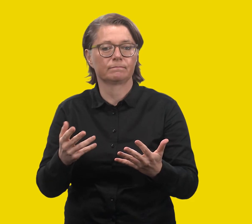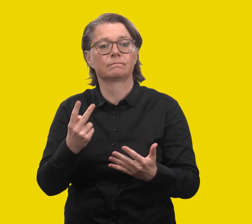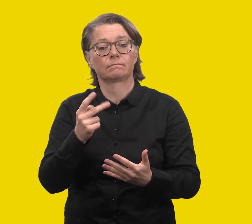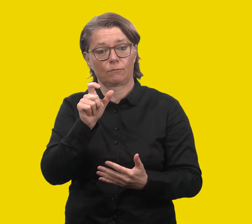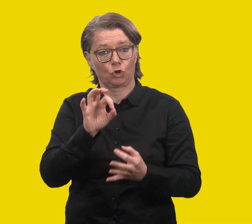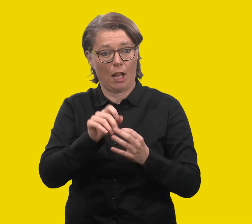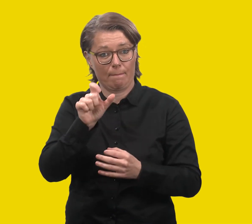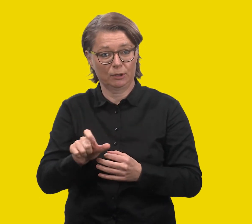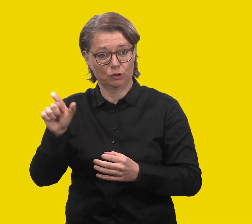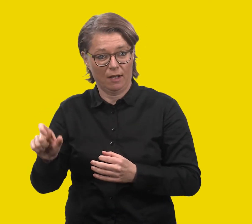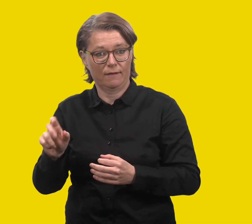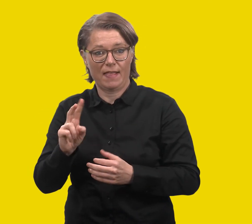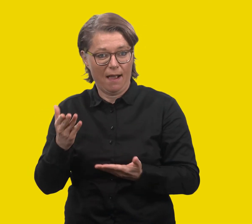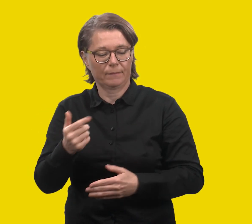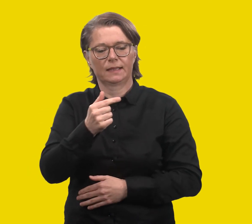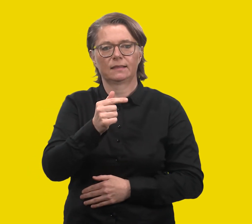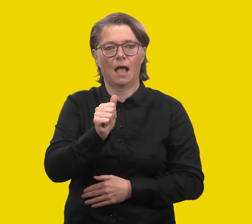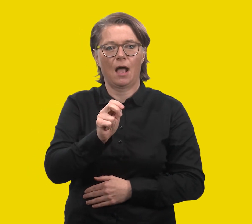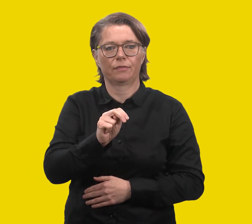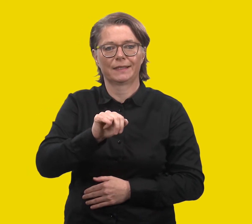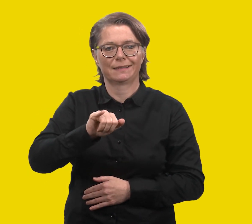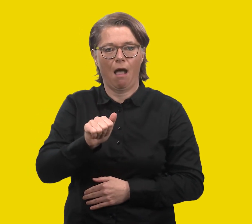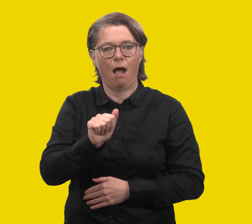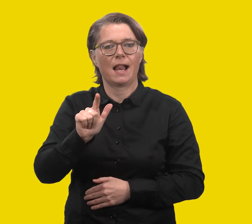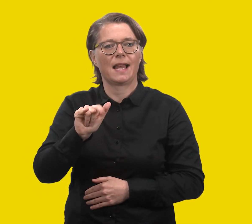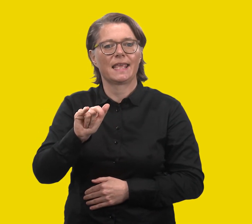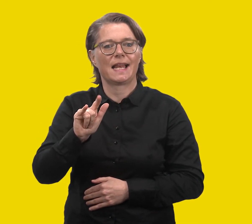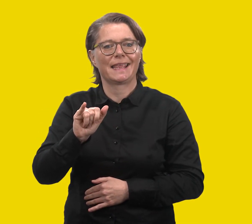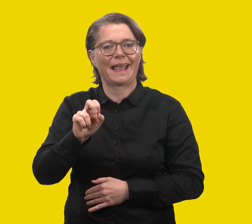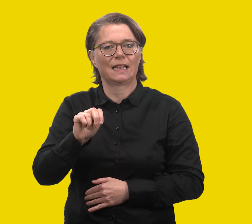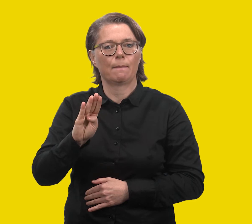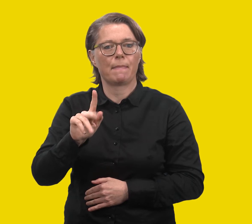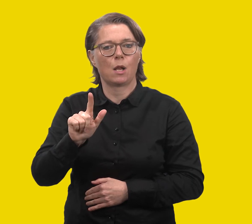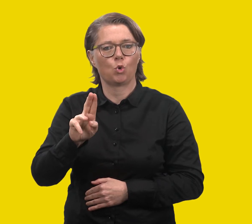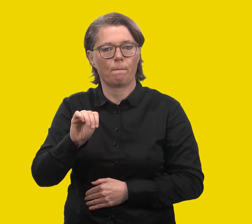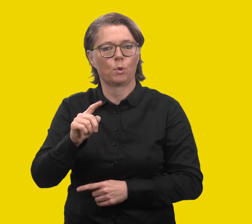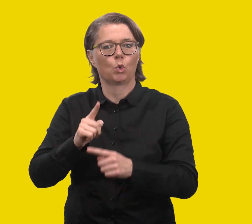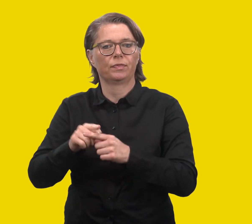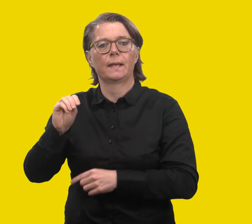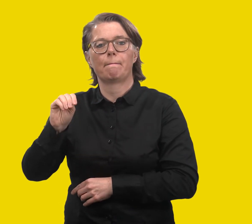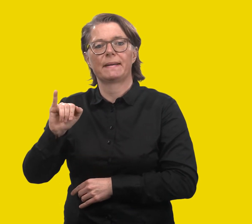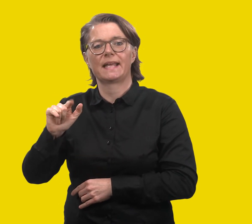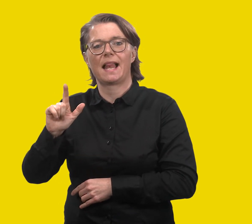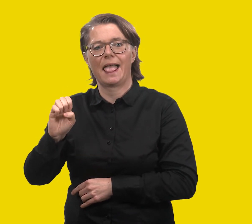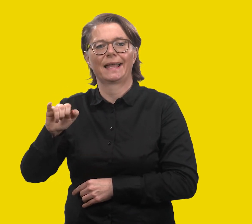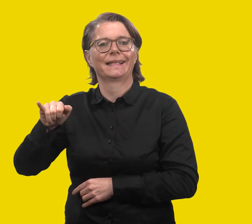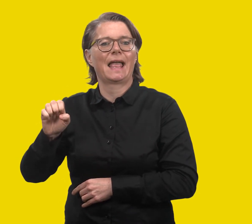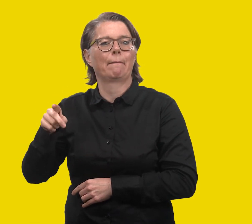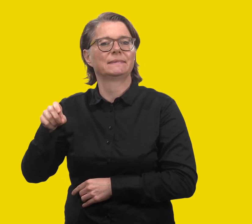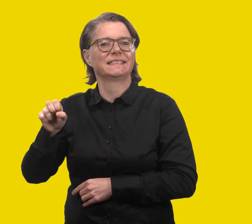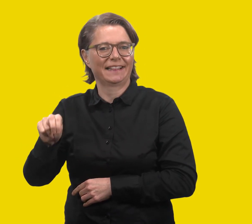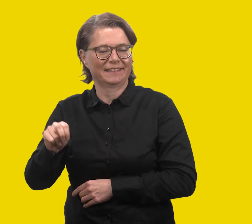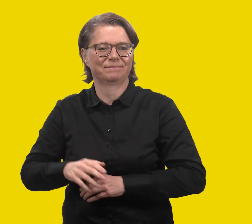(Tanja Lilienblum & Mille Jepsen)